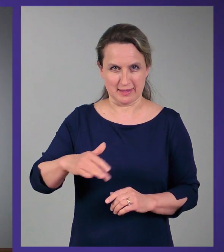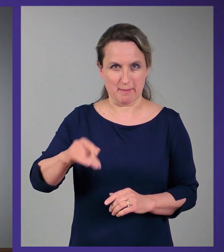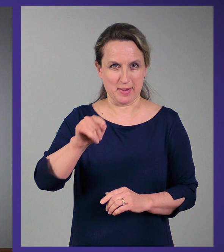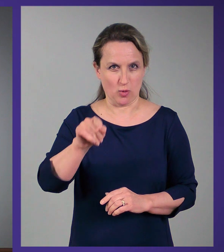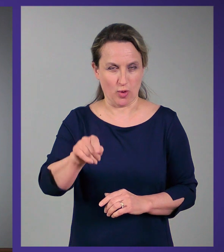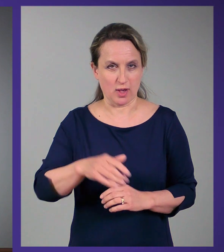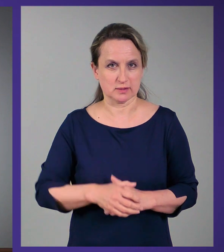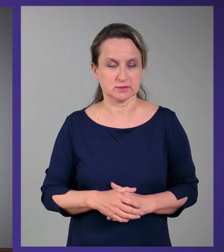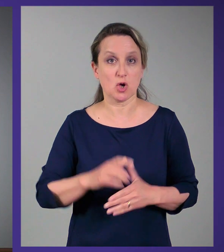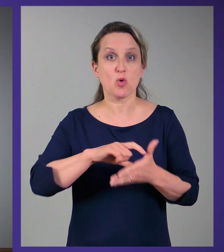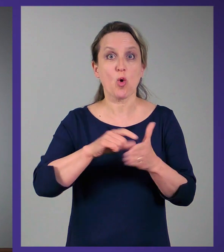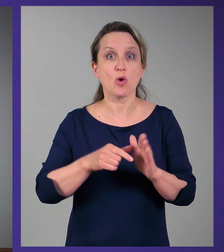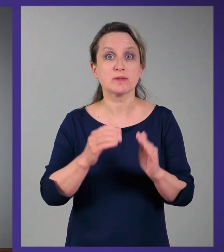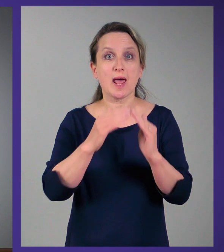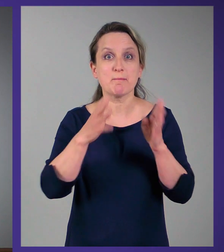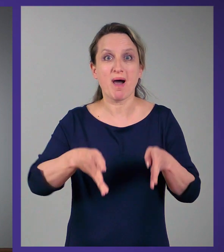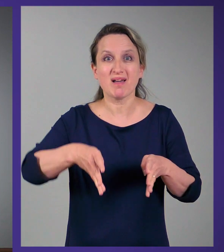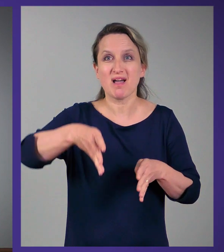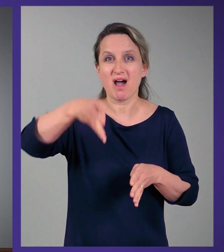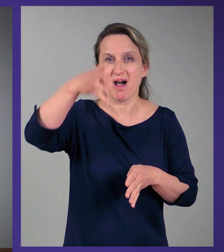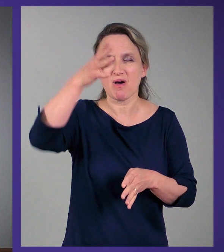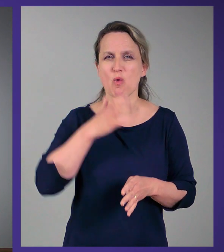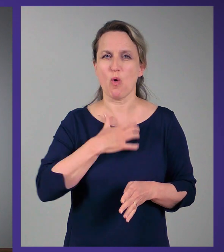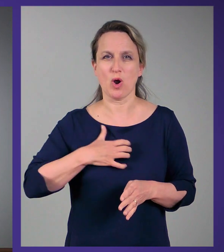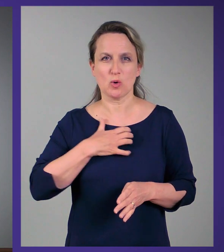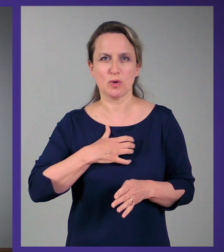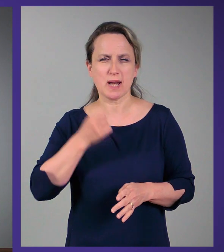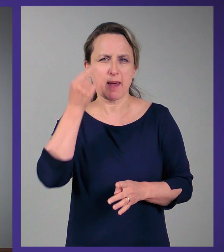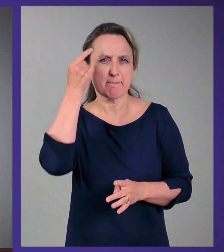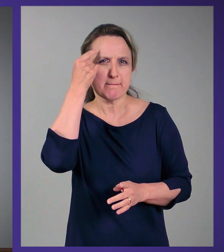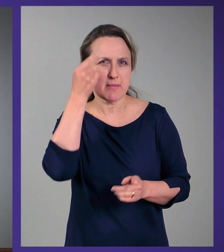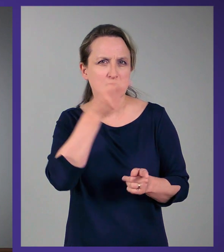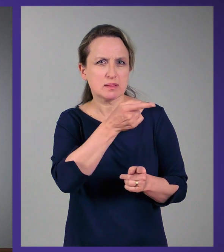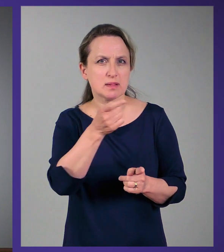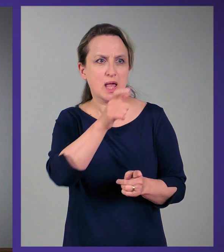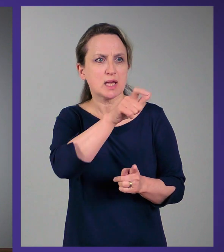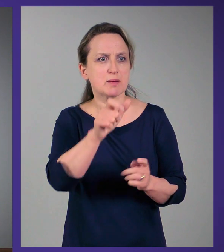Kortermajade puhul on oluline, et mõeldakse läbi, kus inimesed saavad hoiustada oma